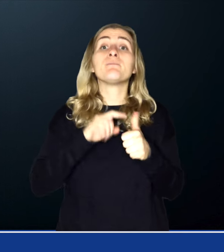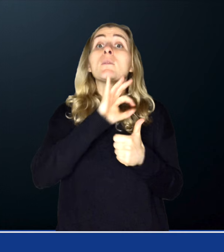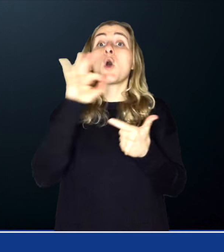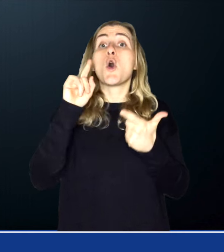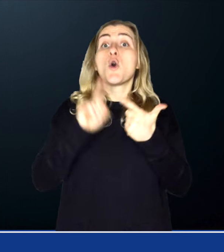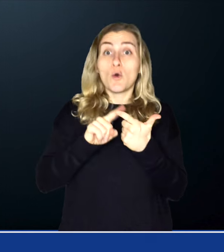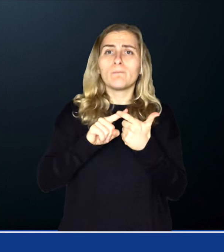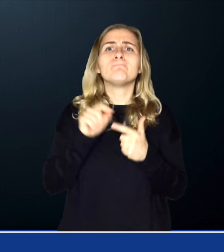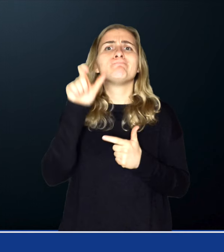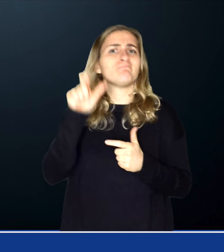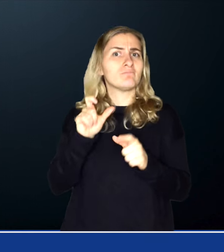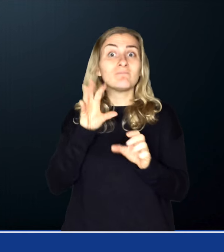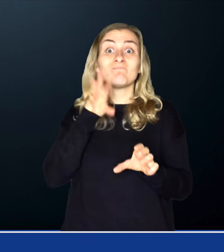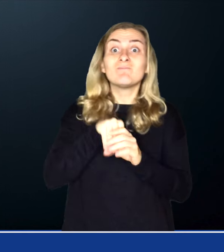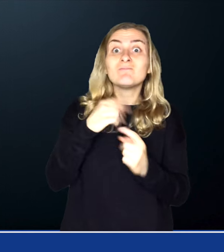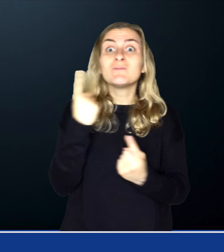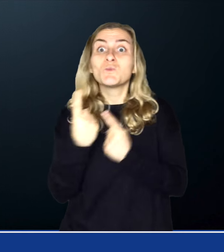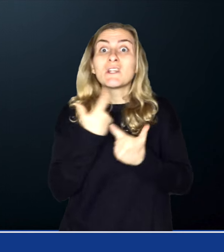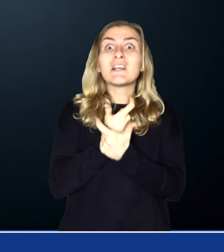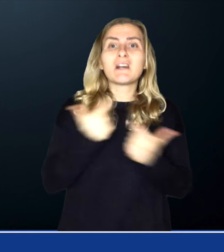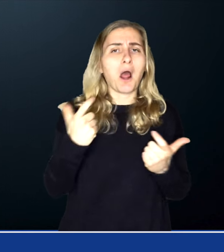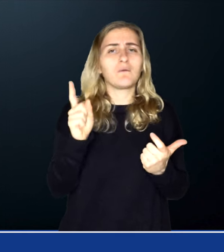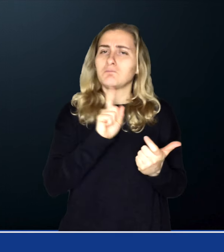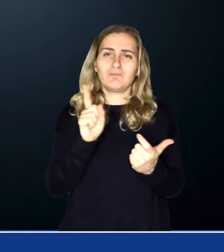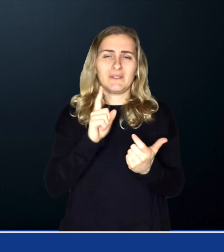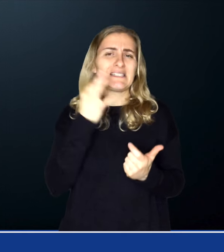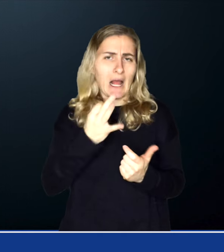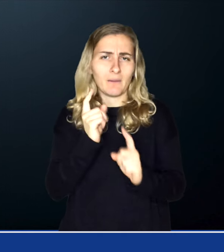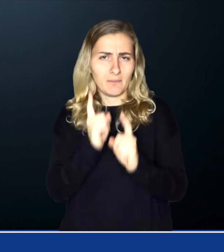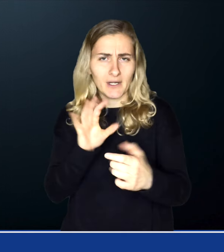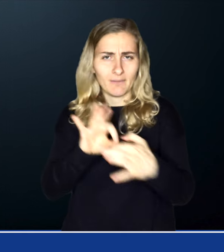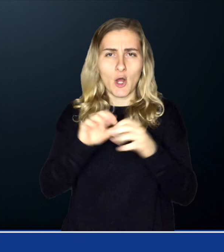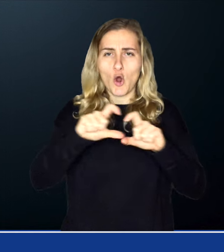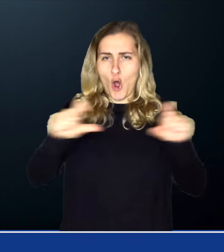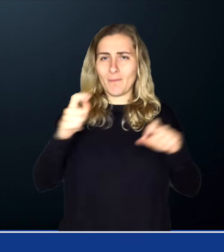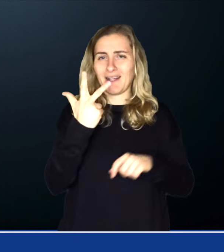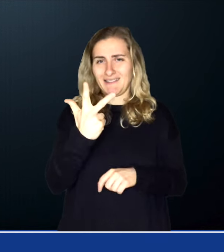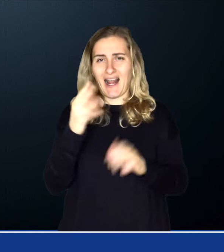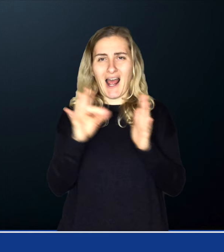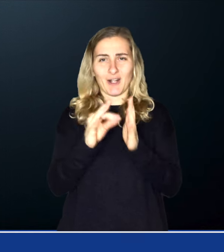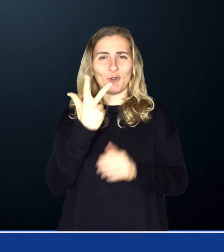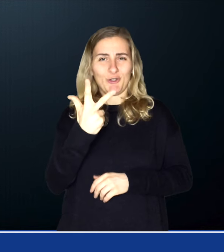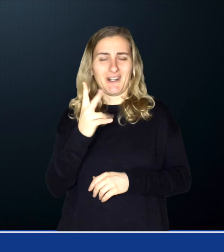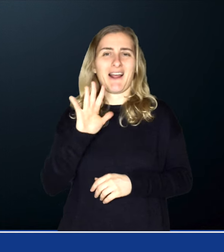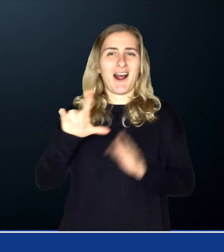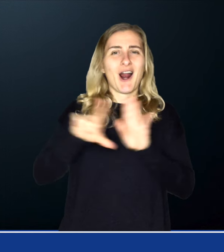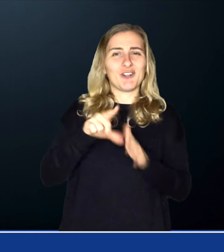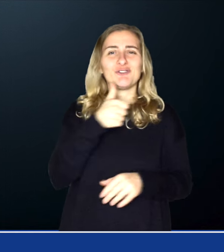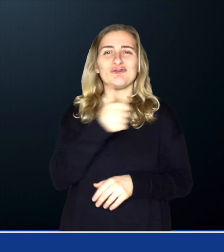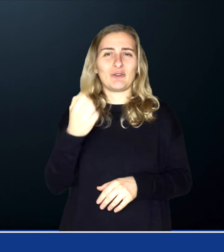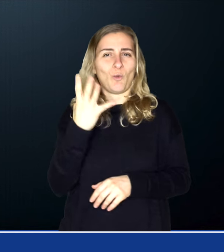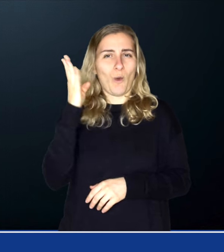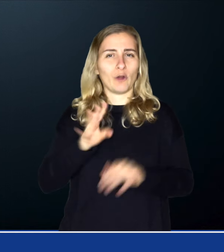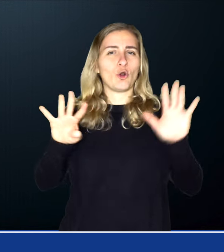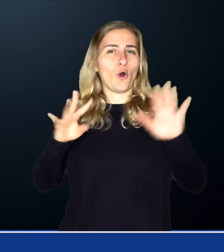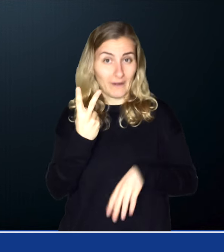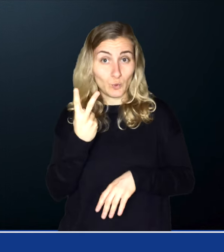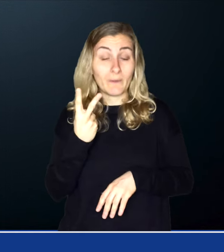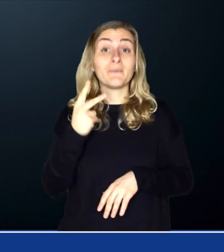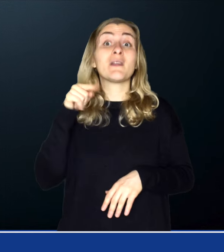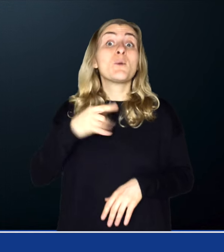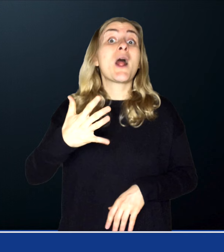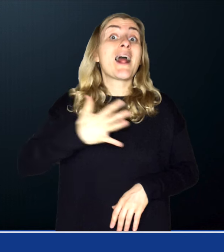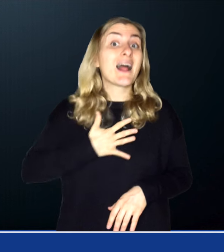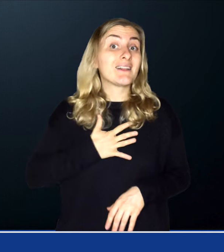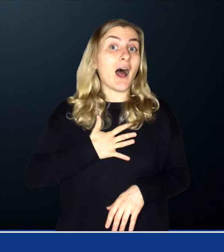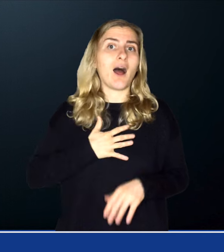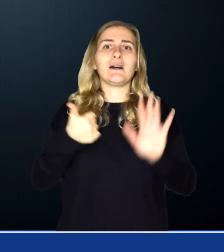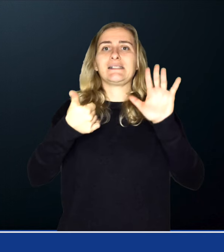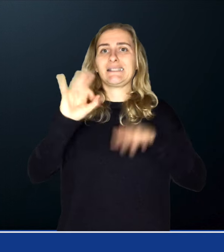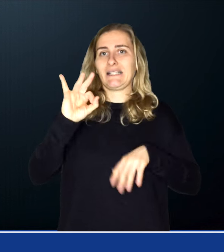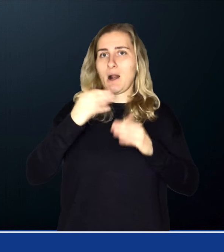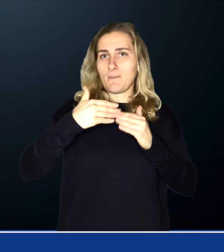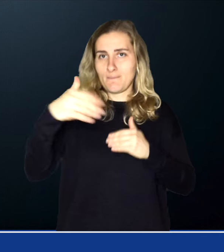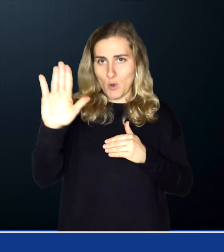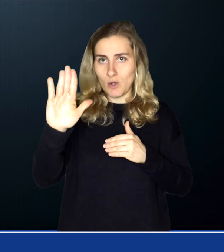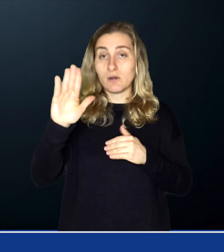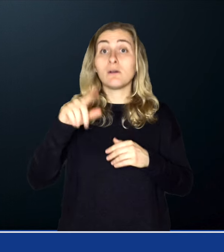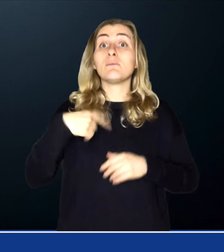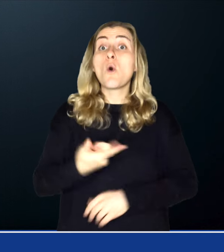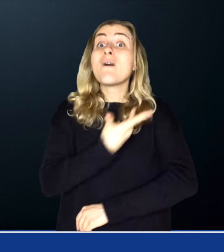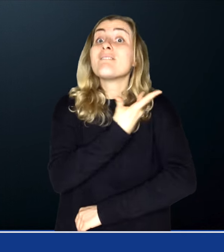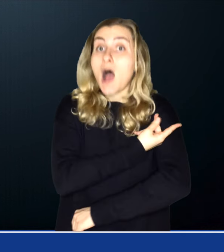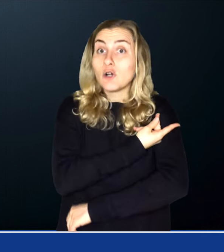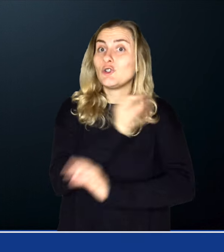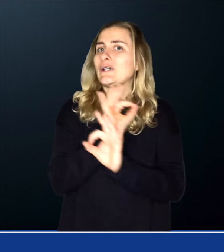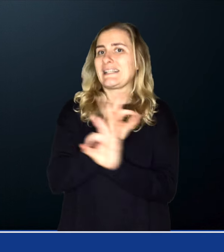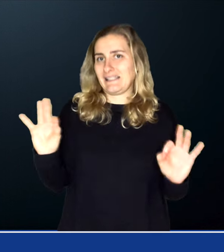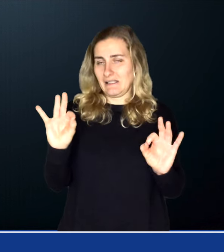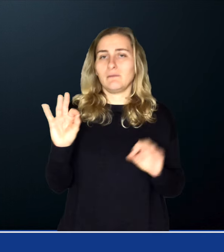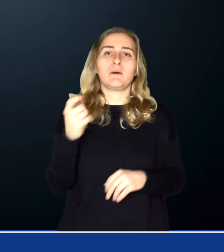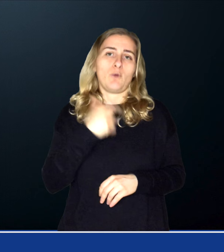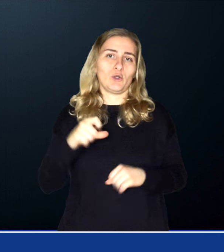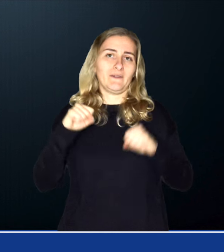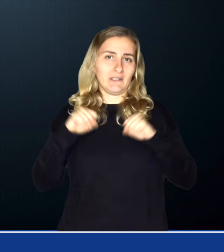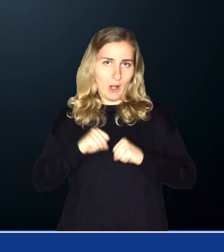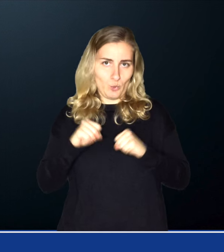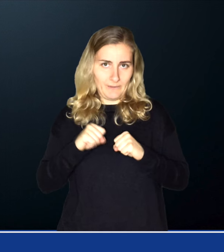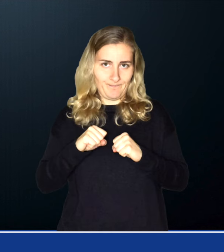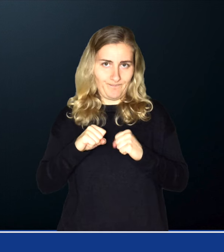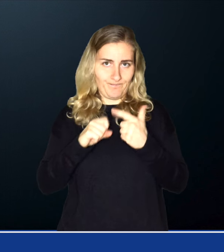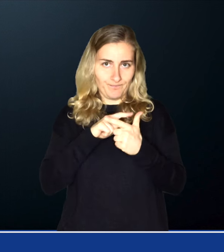non sono in situazione di gravità (riconosciuta ai sensi del comma 3 art. 3 L.104/ 92) con più di 60 anni d'età ed esentati dalla vaccinazione per motivi sanitari.